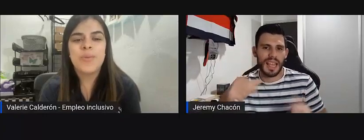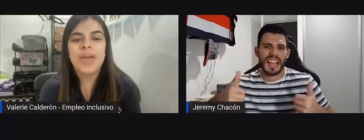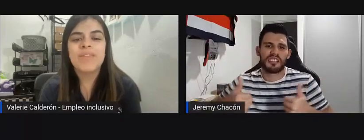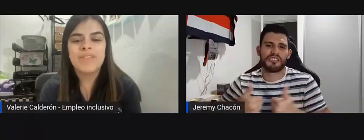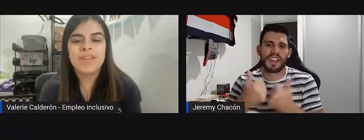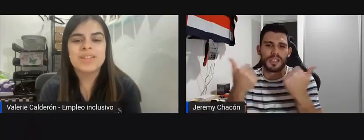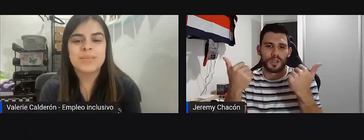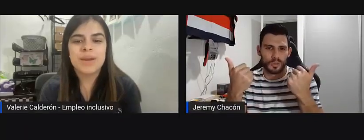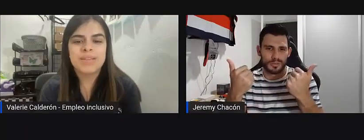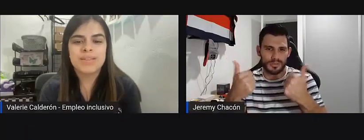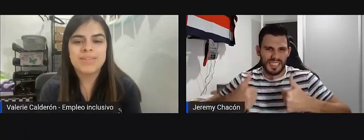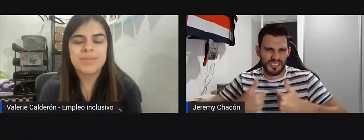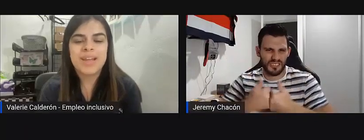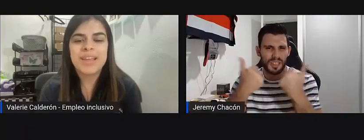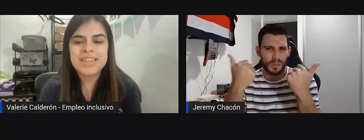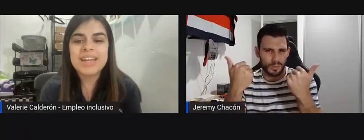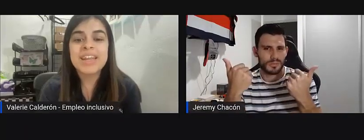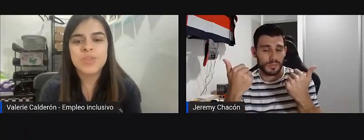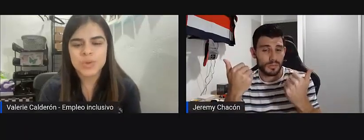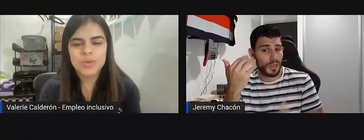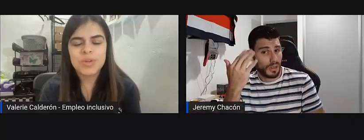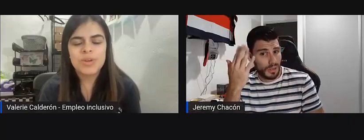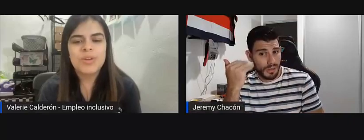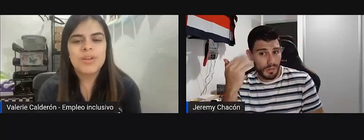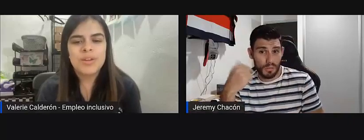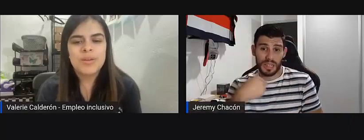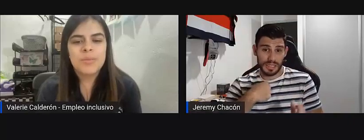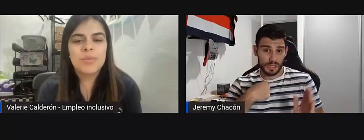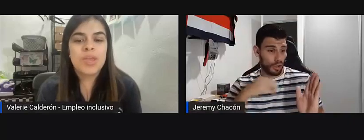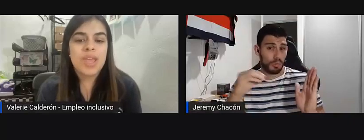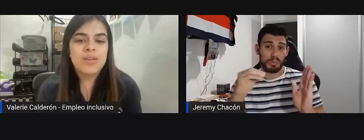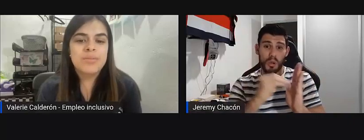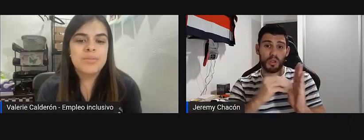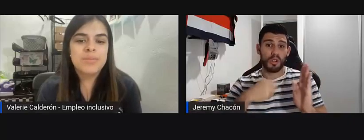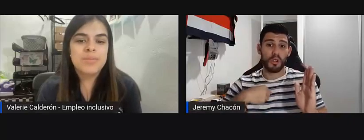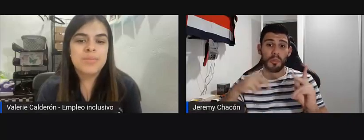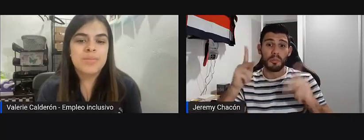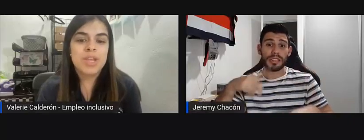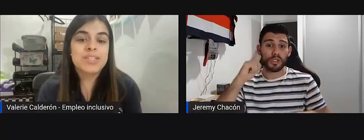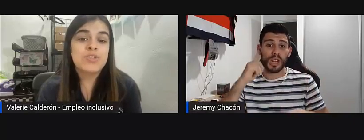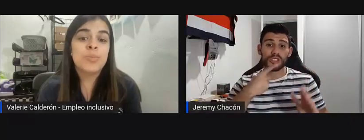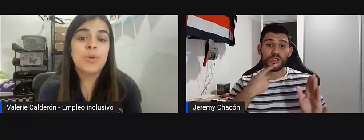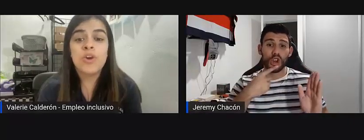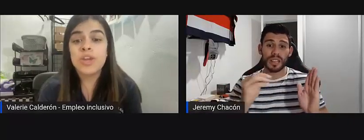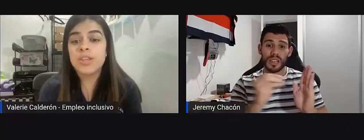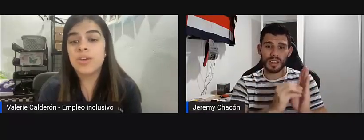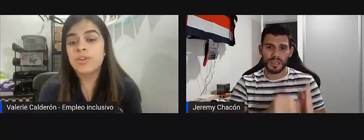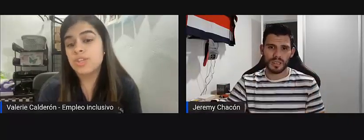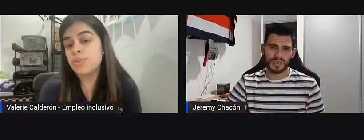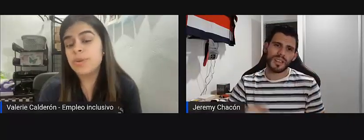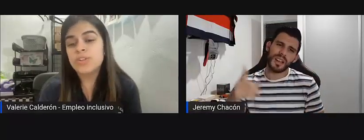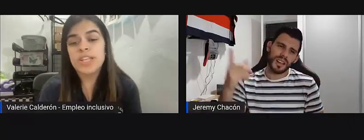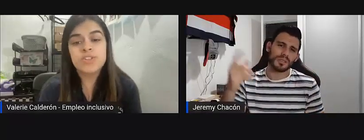puedan entender esa parte verdad que ese reto Por qué Porque si yo pongo que tengo si soy persona